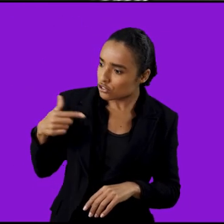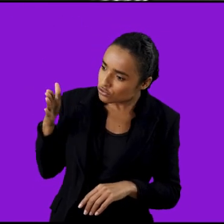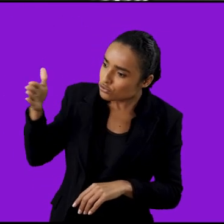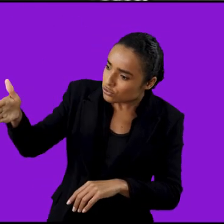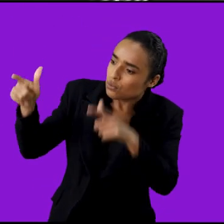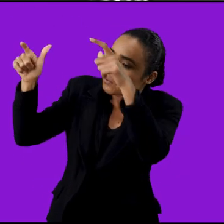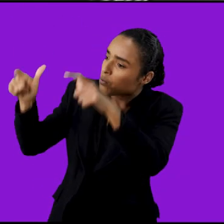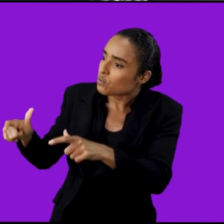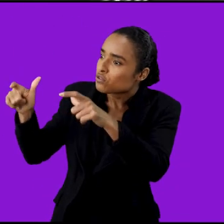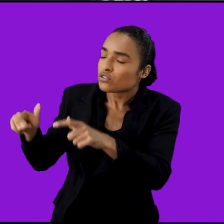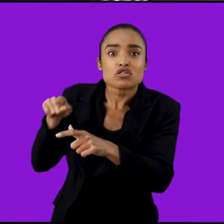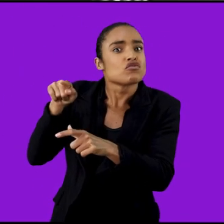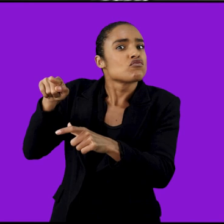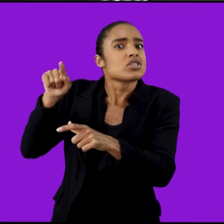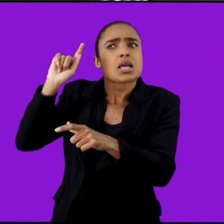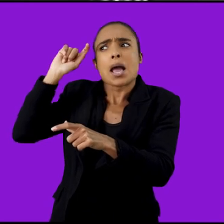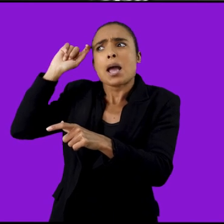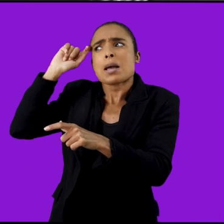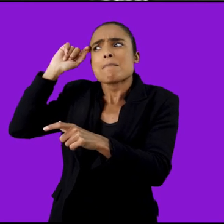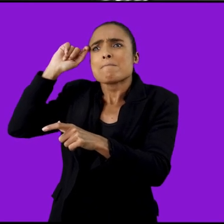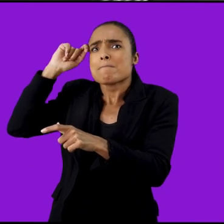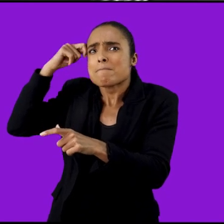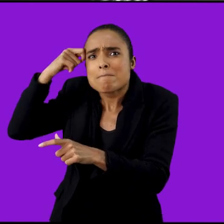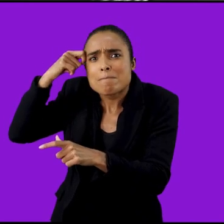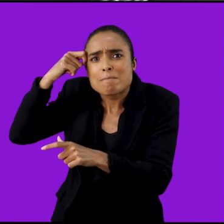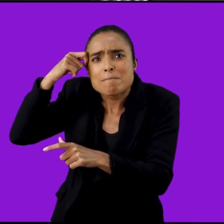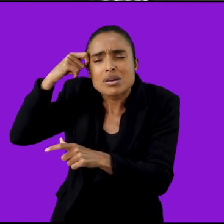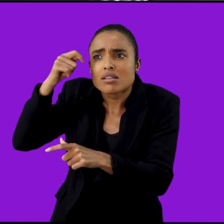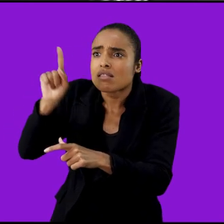uma pessoa preta, você é uma pessoa… E cê é uma pessoa, é… E só isso… Você é uma pessoa…